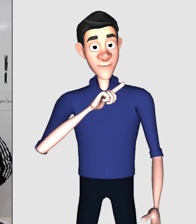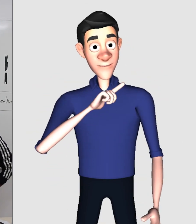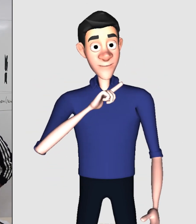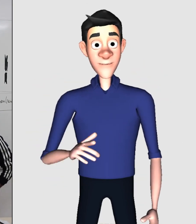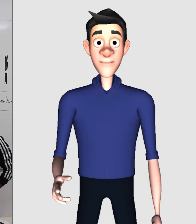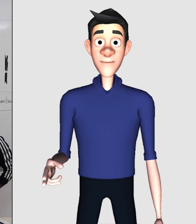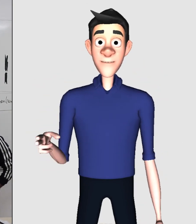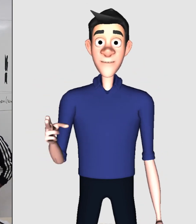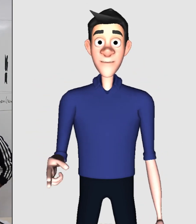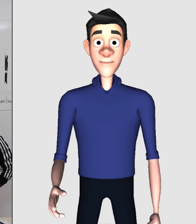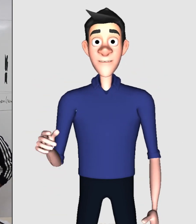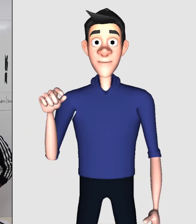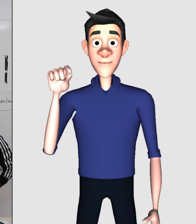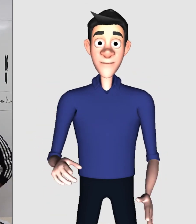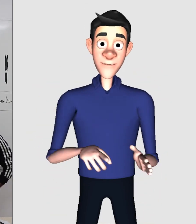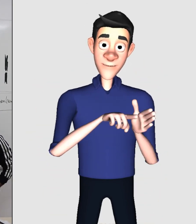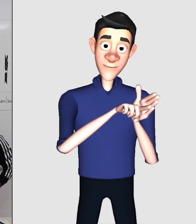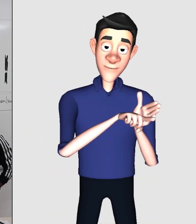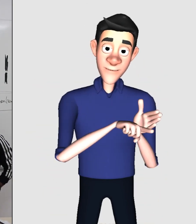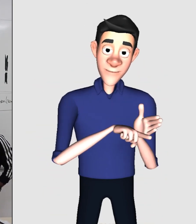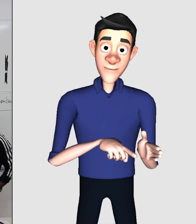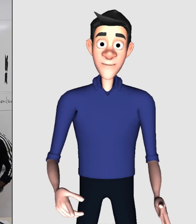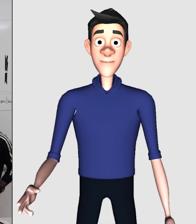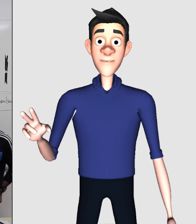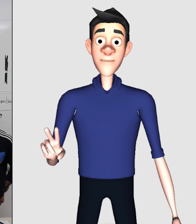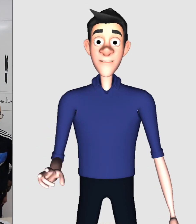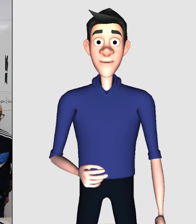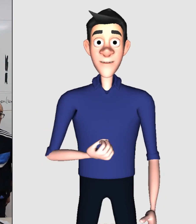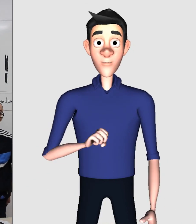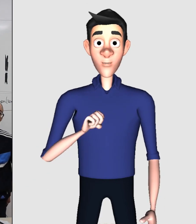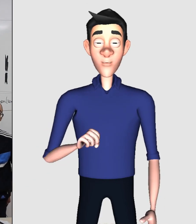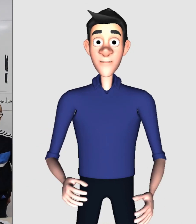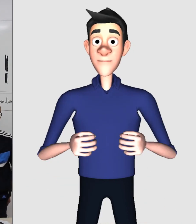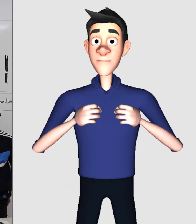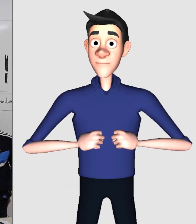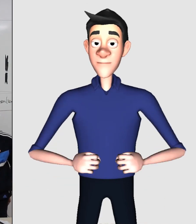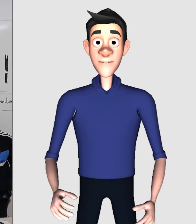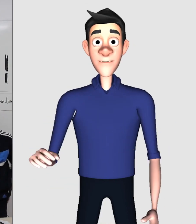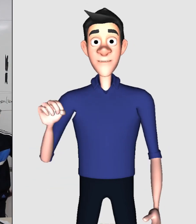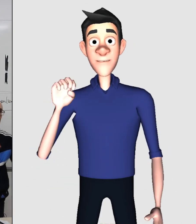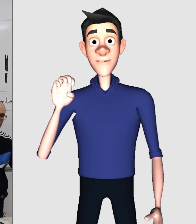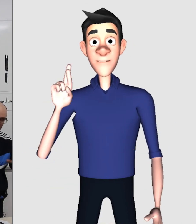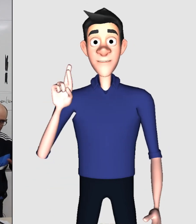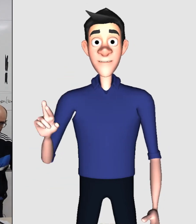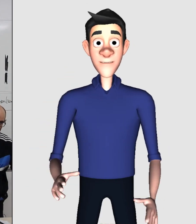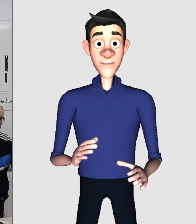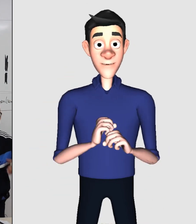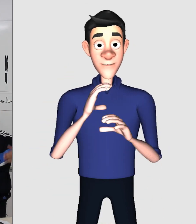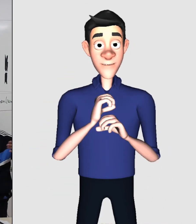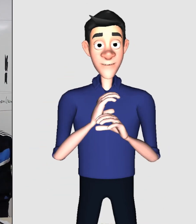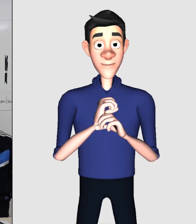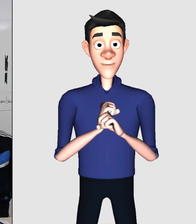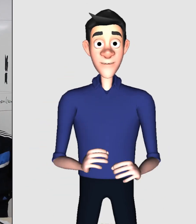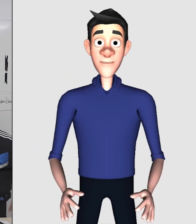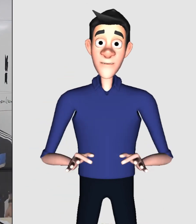Mas existem várias formas de fazer